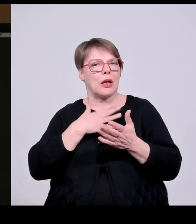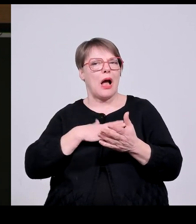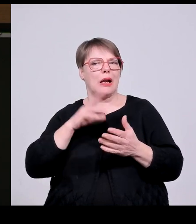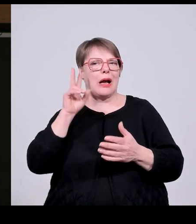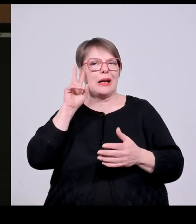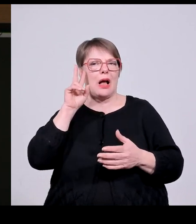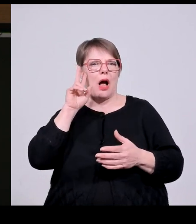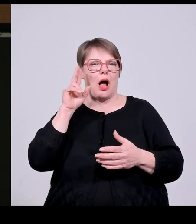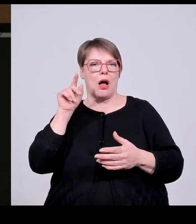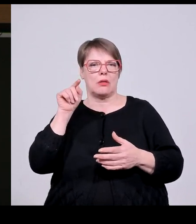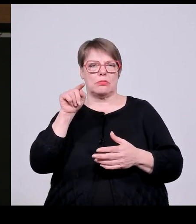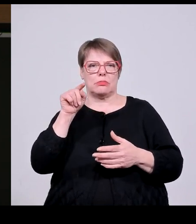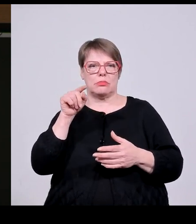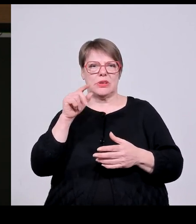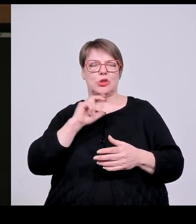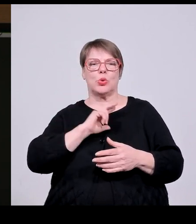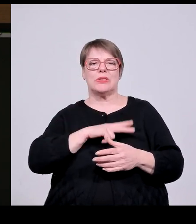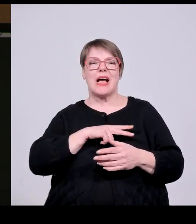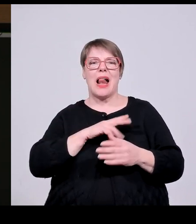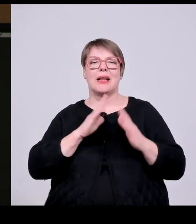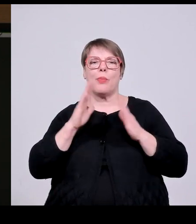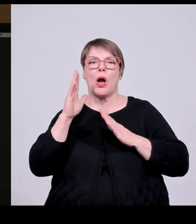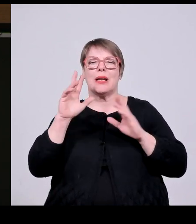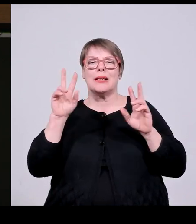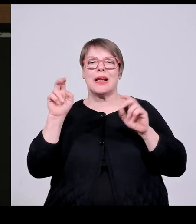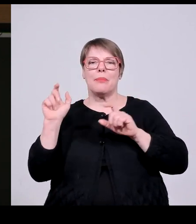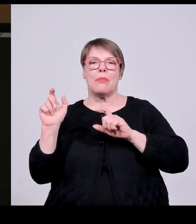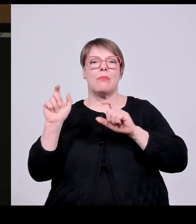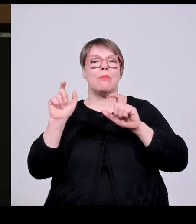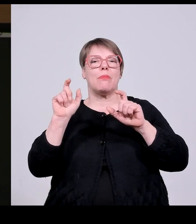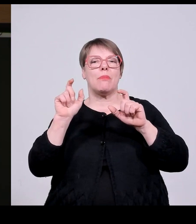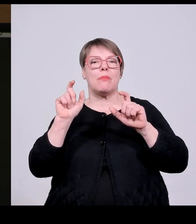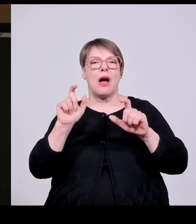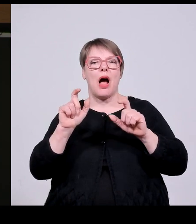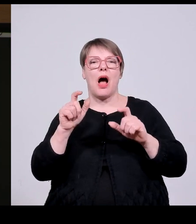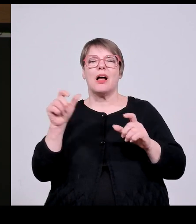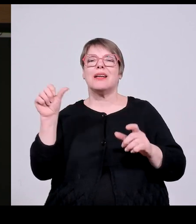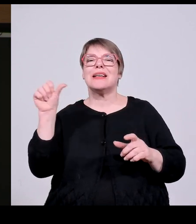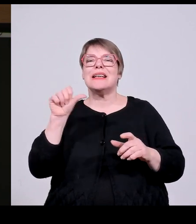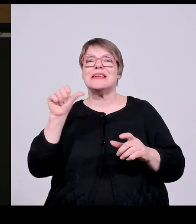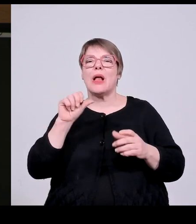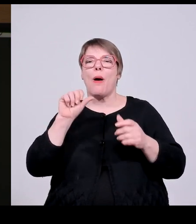Paradebeispiel für Mieter Beteig heranzieht, war bereits in den frühen 90er Jahren eine Idee